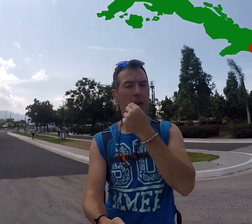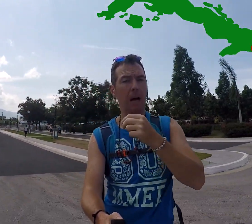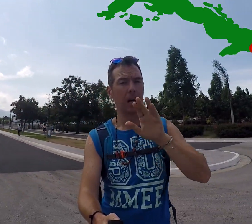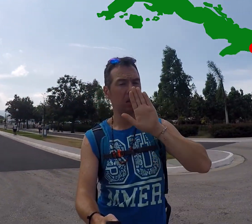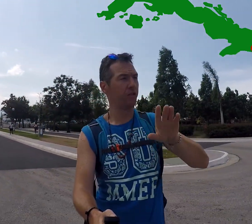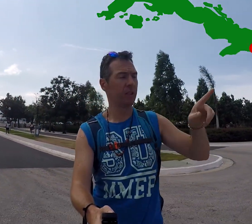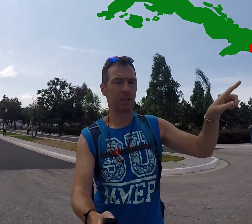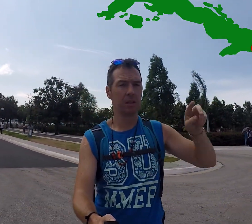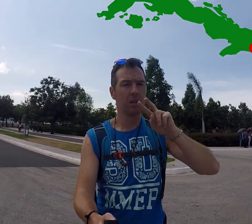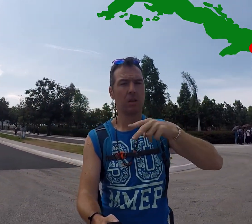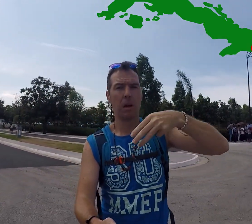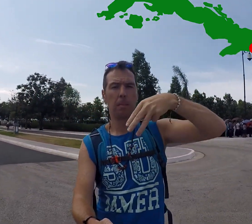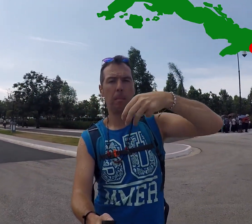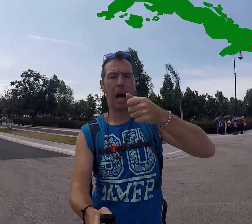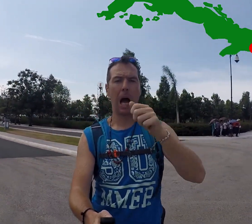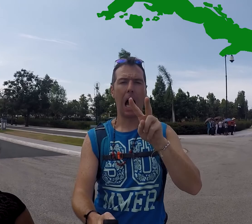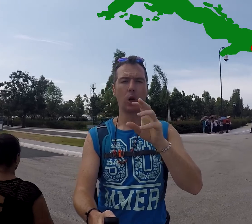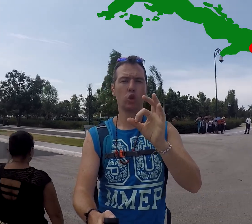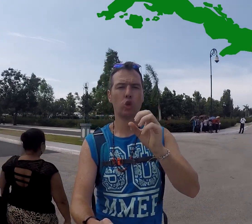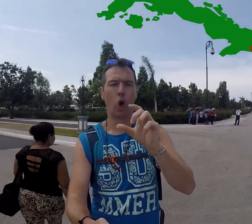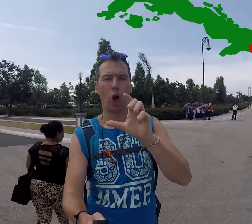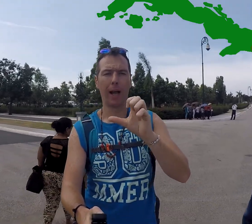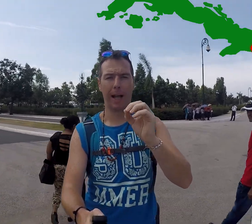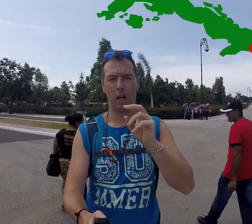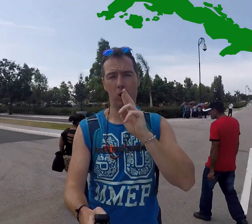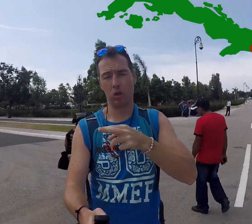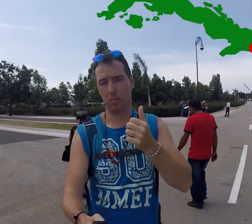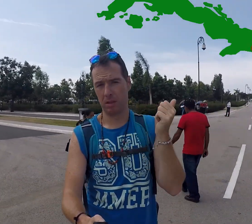Ahí está el mausoleo de José Martí